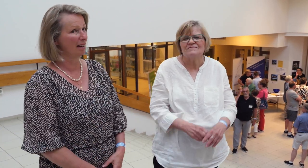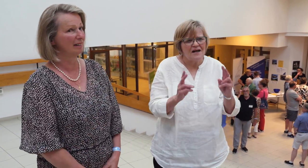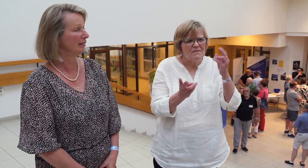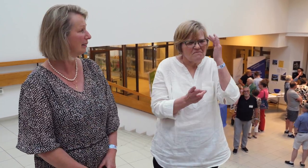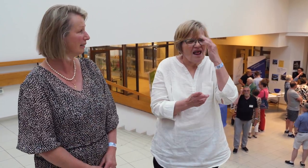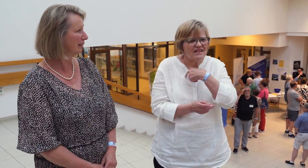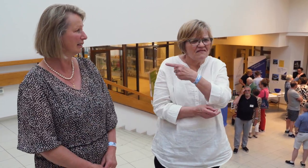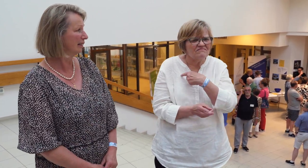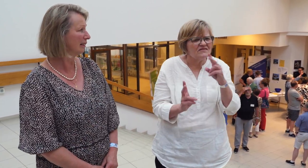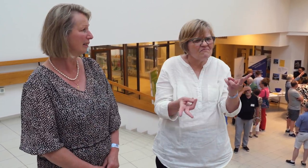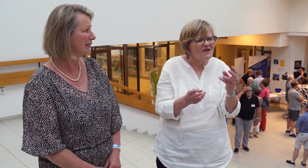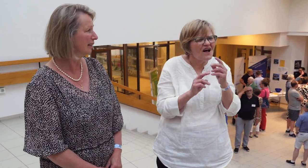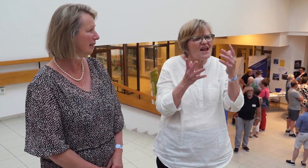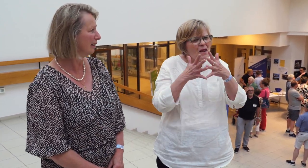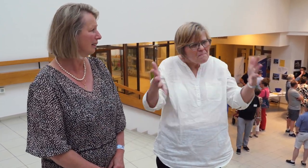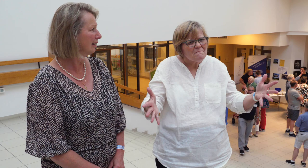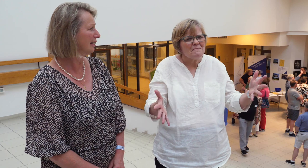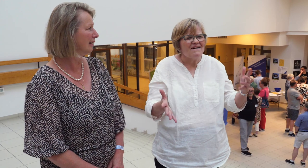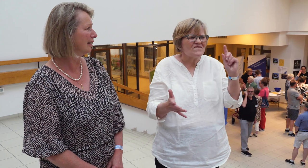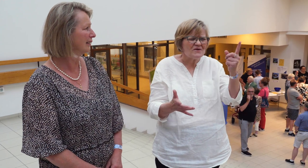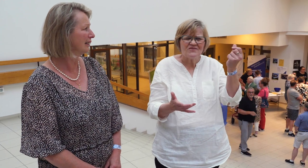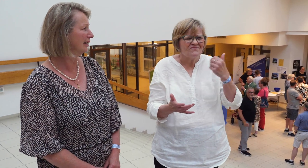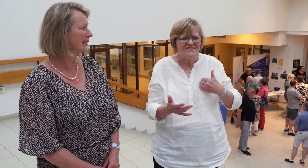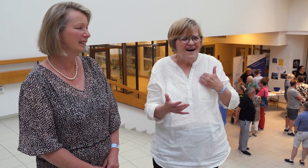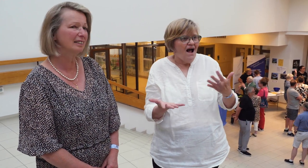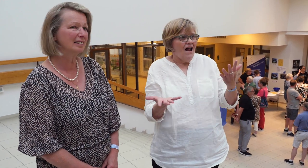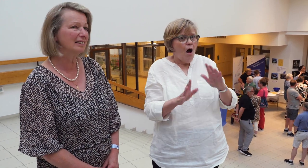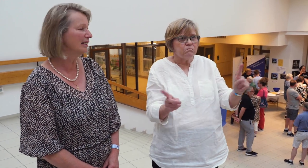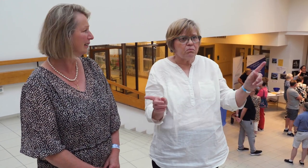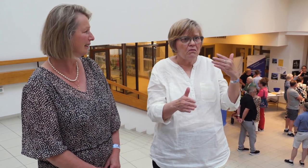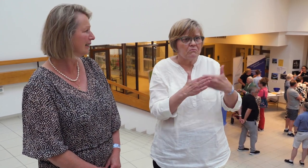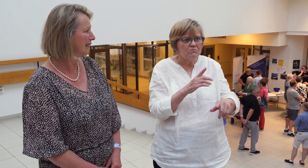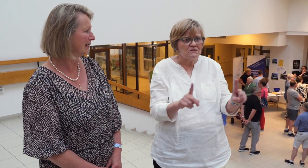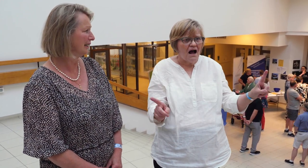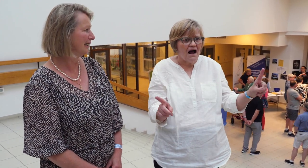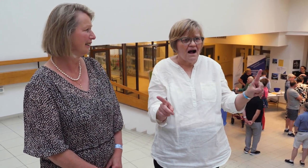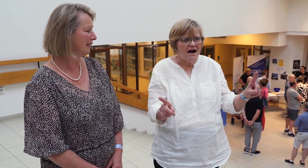Olen ihan samaa mieltä siitä, että tarvitsemme enemmän esityksiä. Tuntuu, että nyt esitykset loppuvat todella lyhyeen.